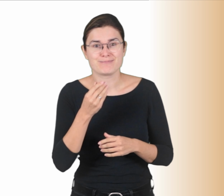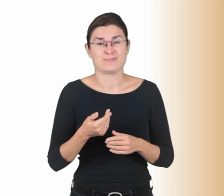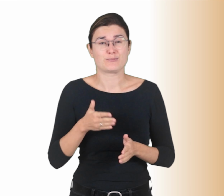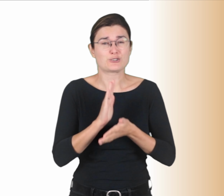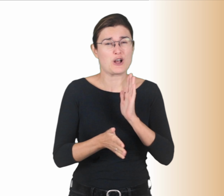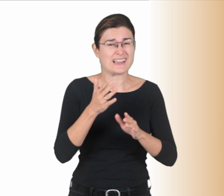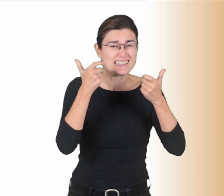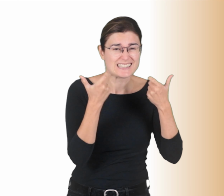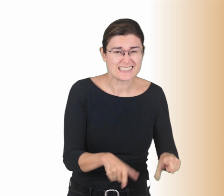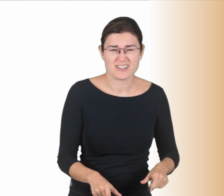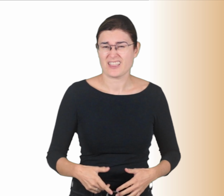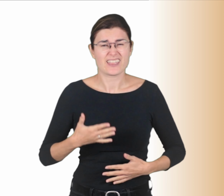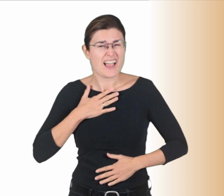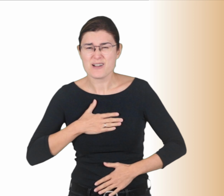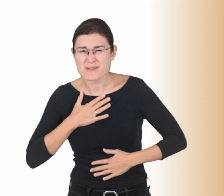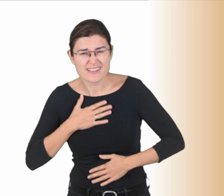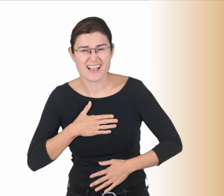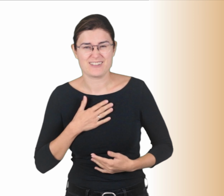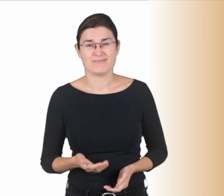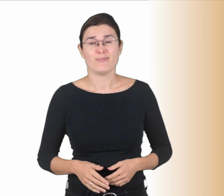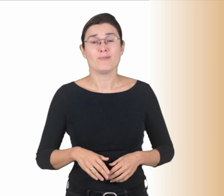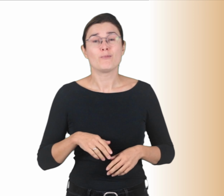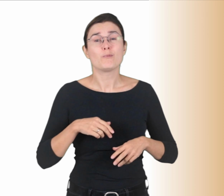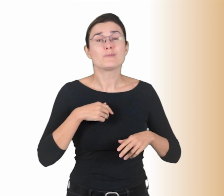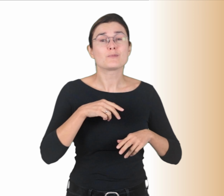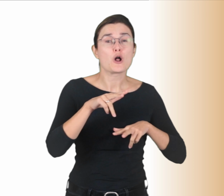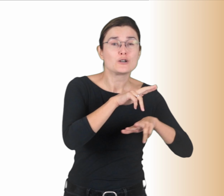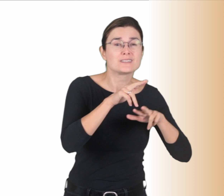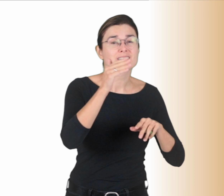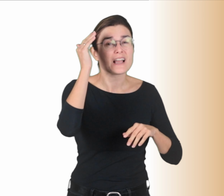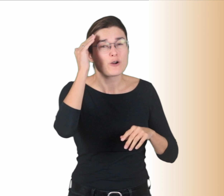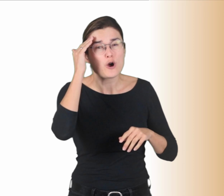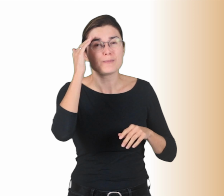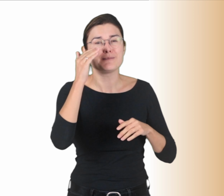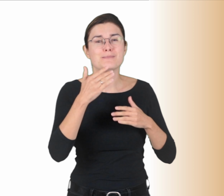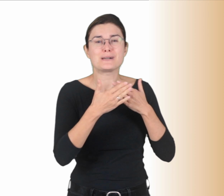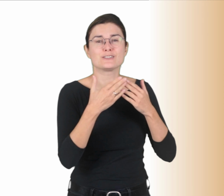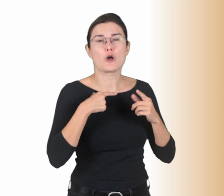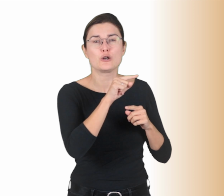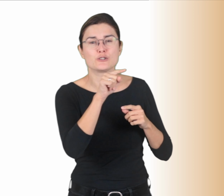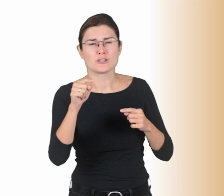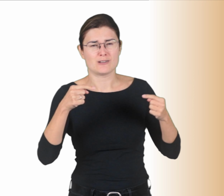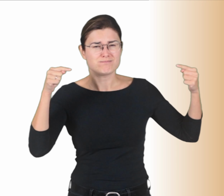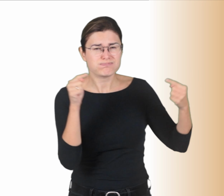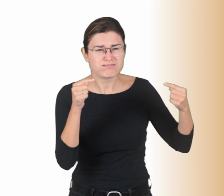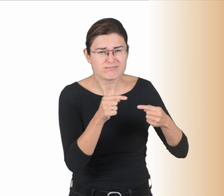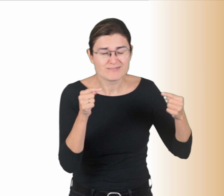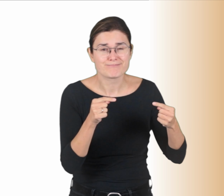nie sprząta, nie dba o higienę osobistą, ma konflikt z bliskimi,